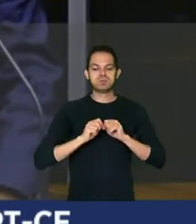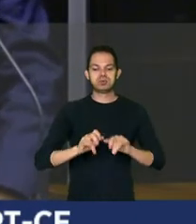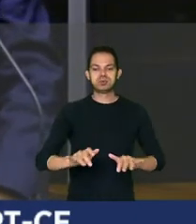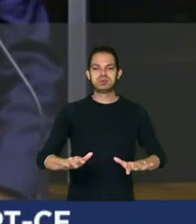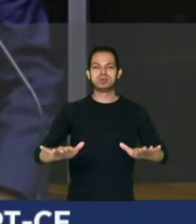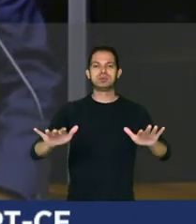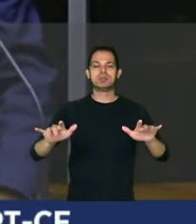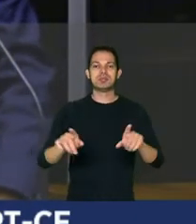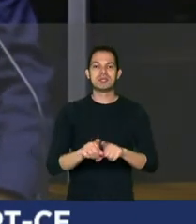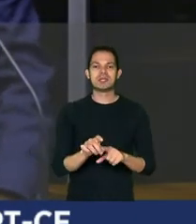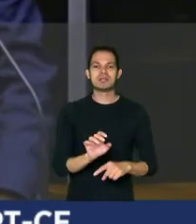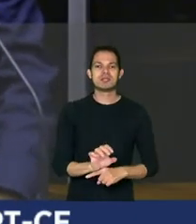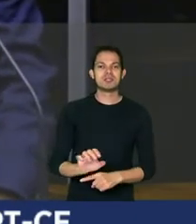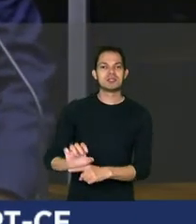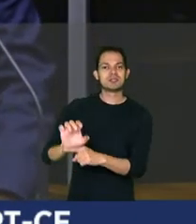IMPLEMENTADOS DE FORMA DESCENTRALIZADA, OS ESTADOS